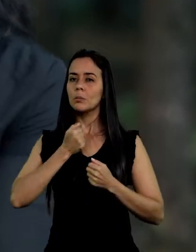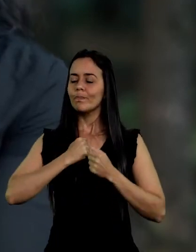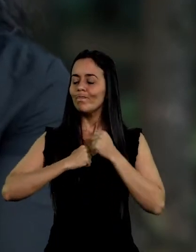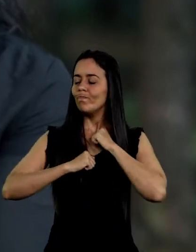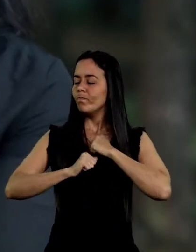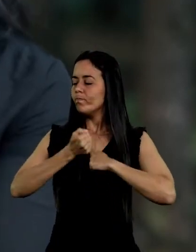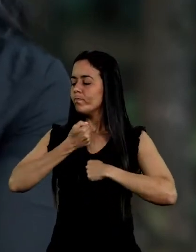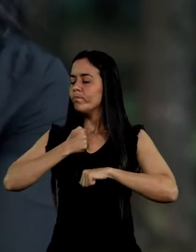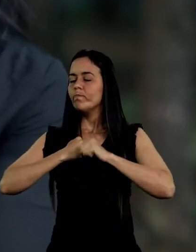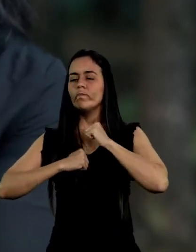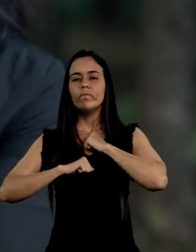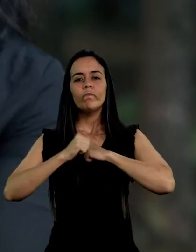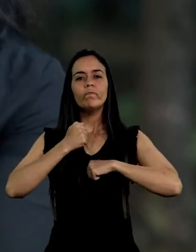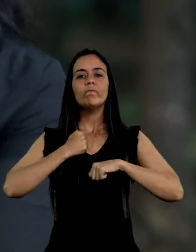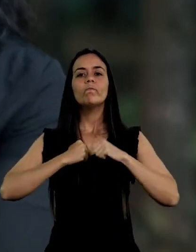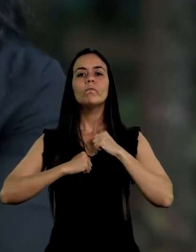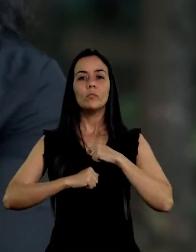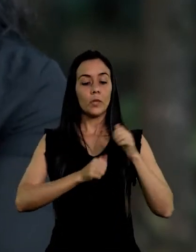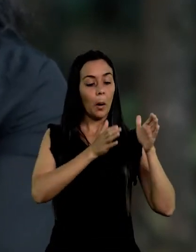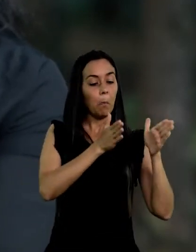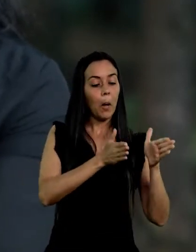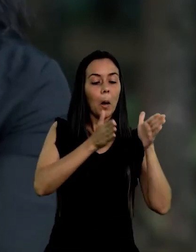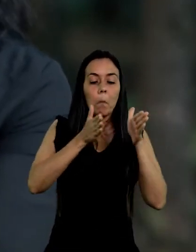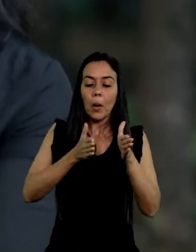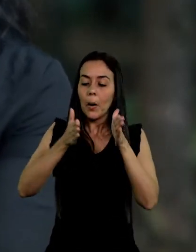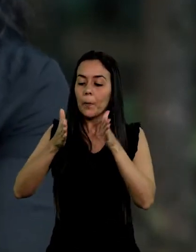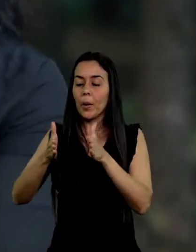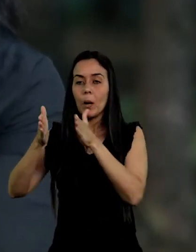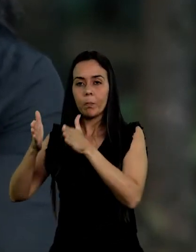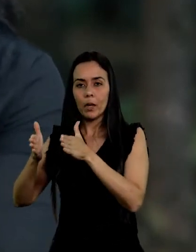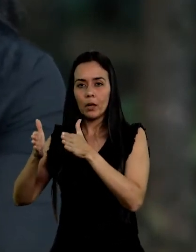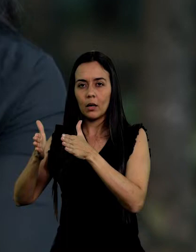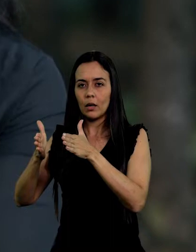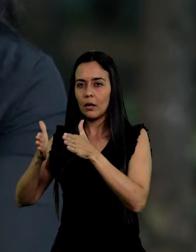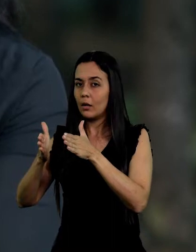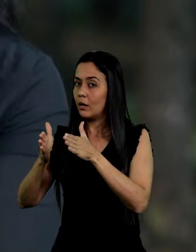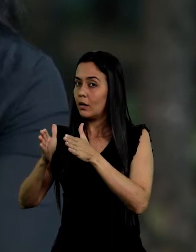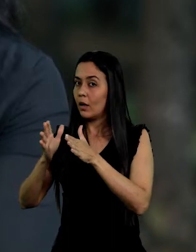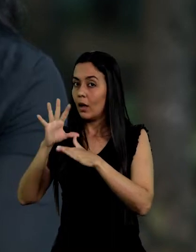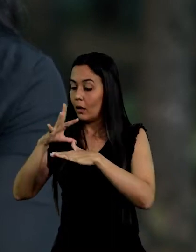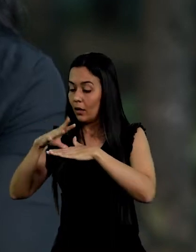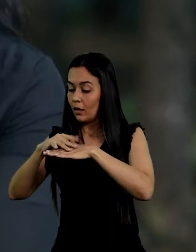e cronificar essa reação a ponto de gerar um transtorno de ansiedade.